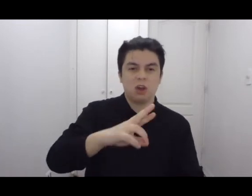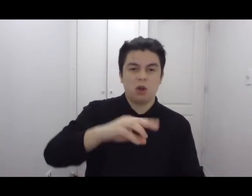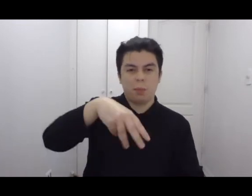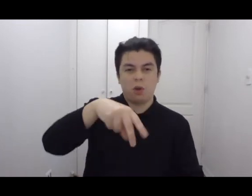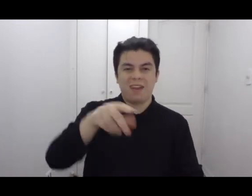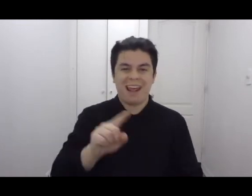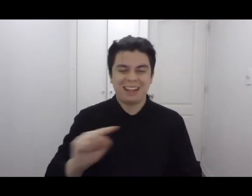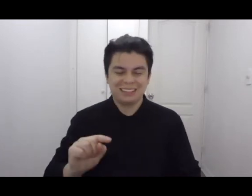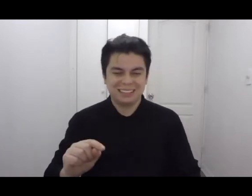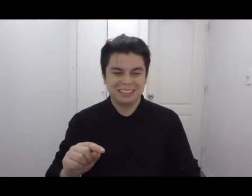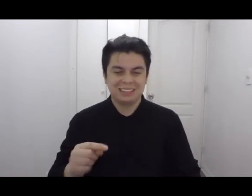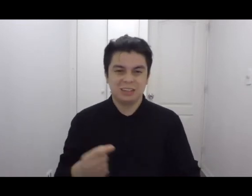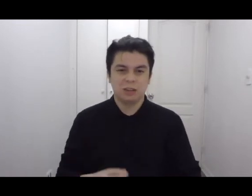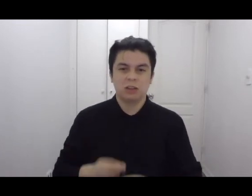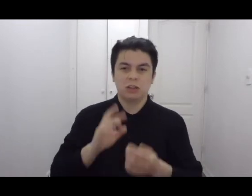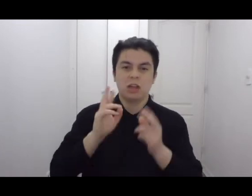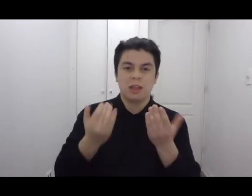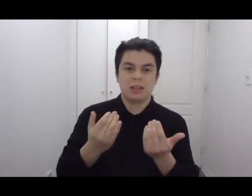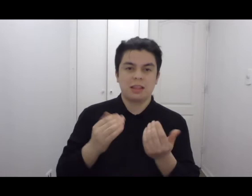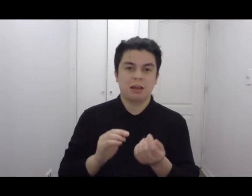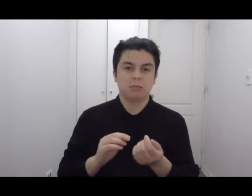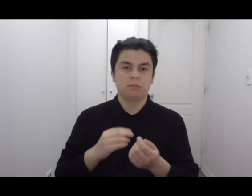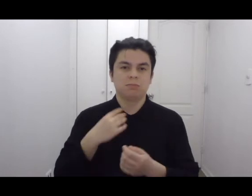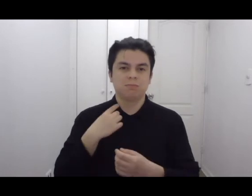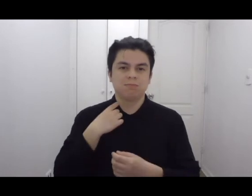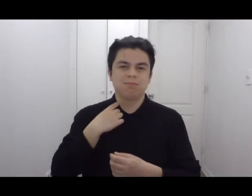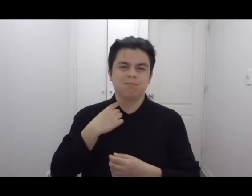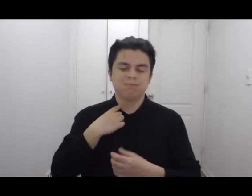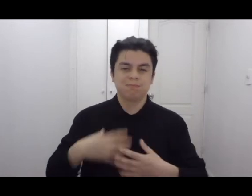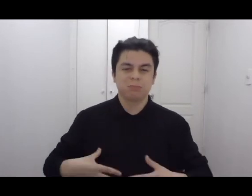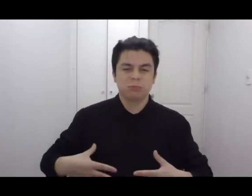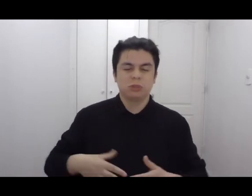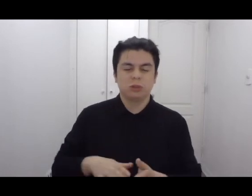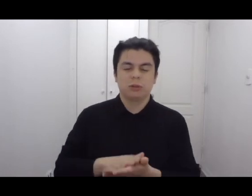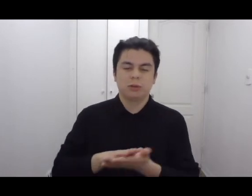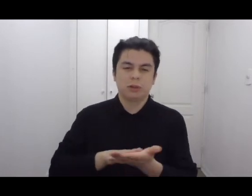personalizada para las personas sobre todo que están en la etapa de transición, bueno